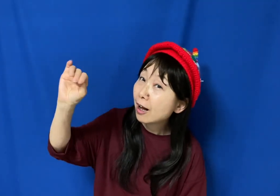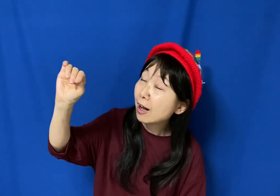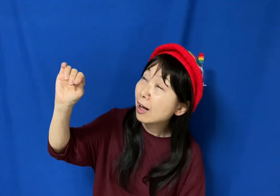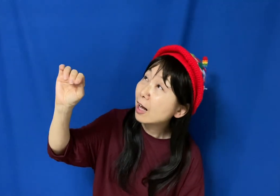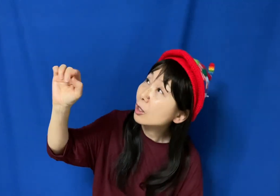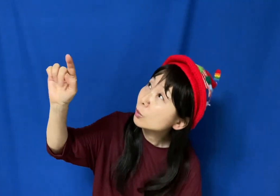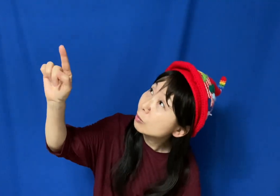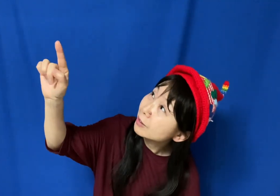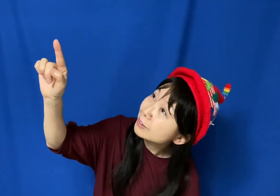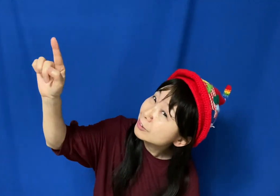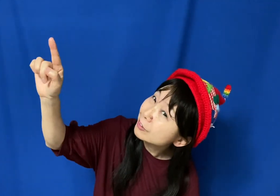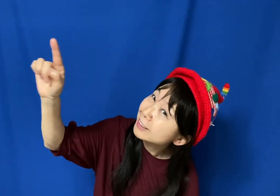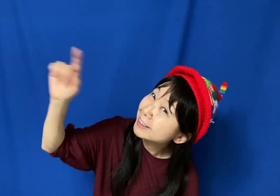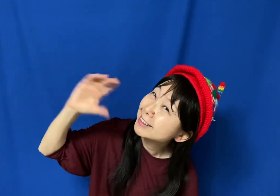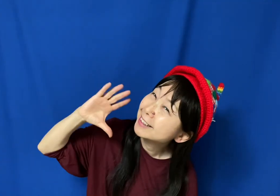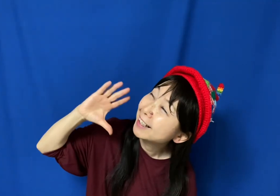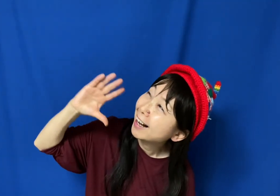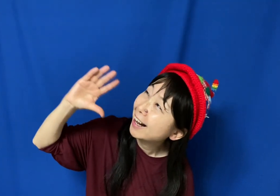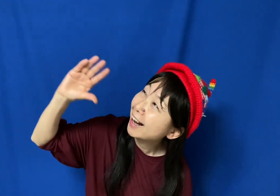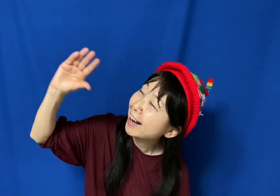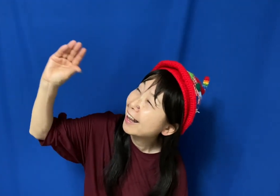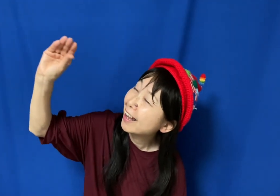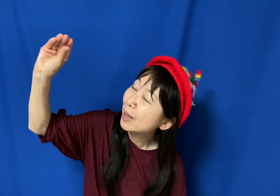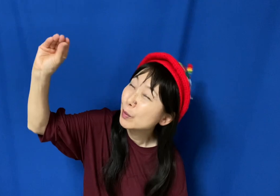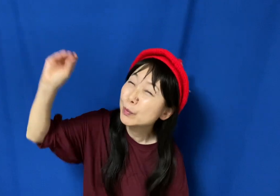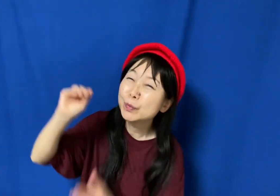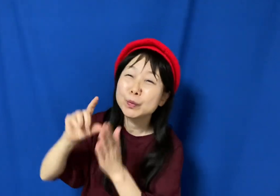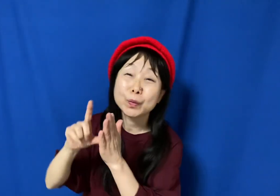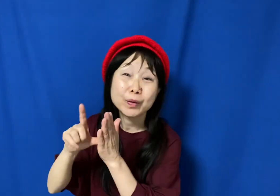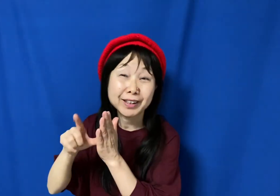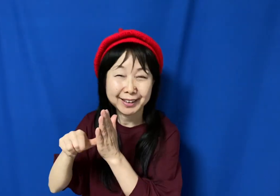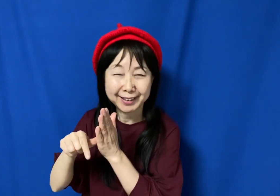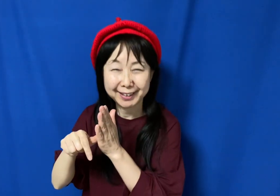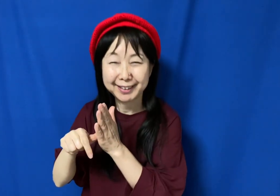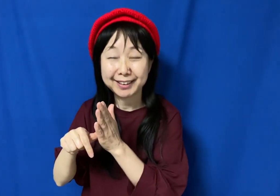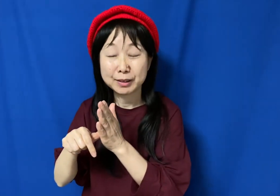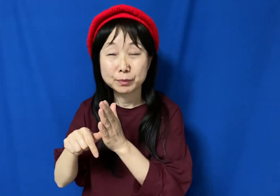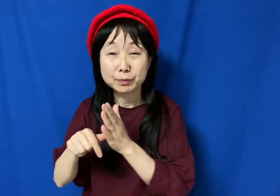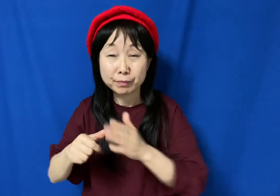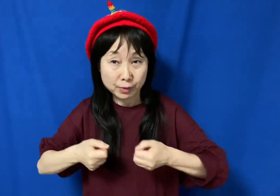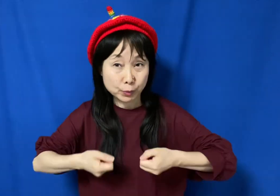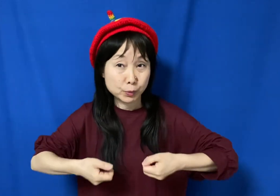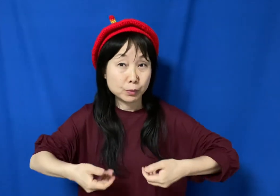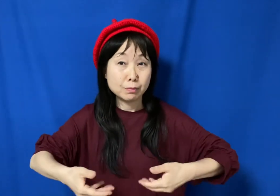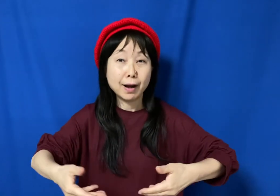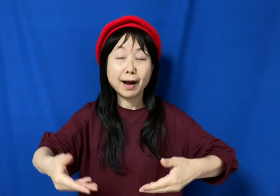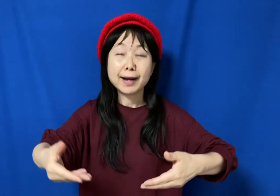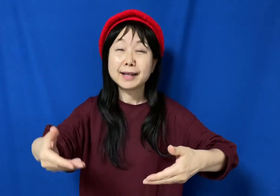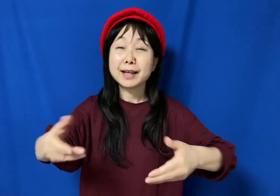あの場所に 帰る 時に 生まれてきた時